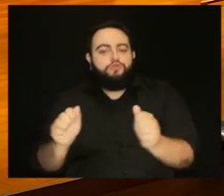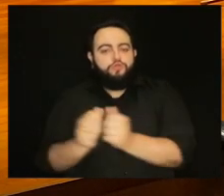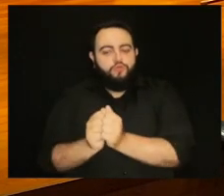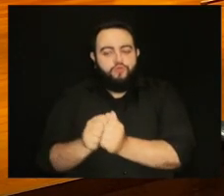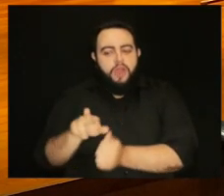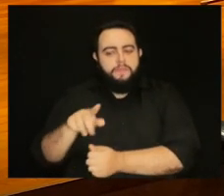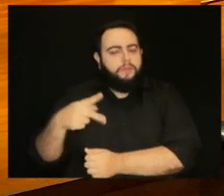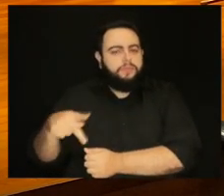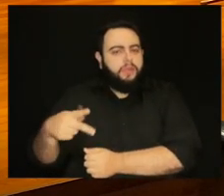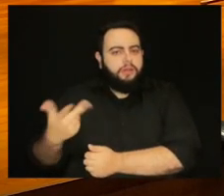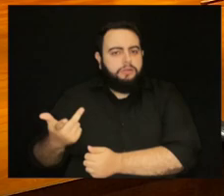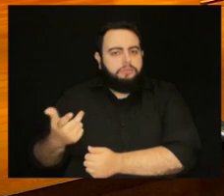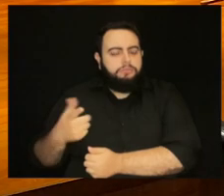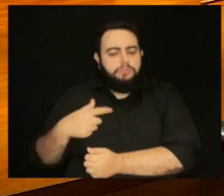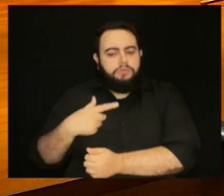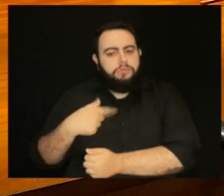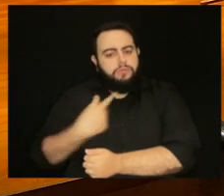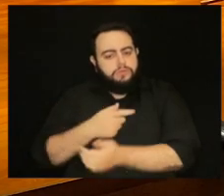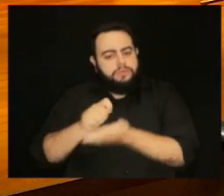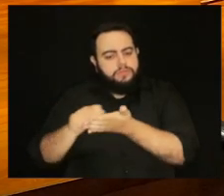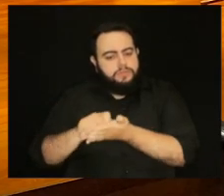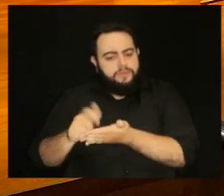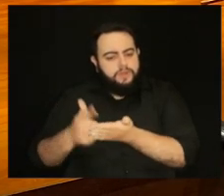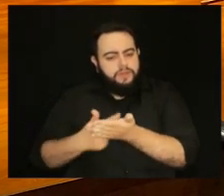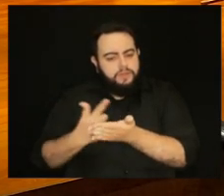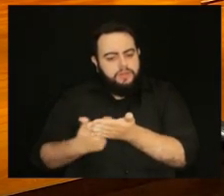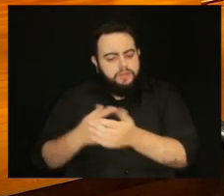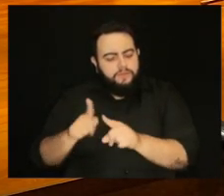E a gente tinha escrito um livro, feito um filme. Eu falei pro Saturnino e Saturnino disse: "Cara, nós